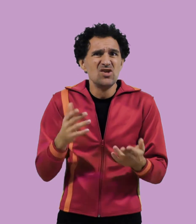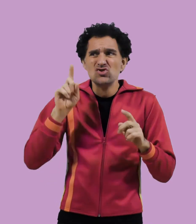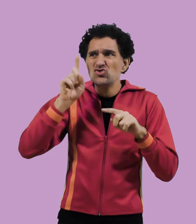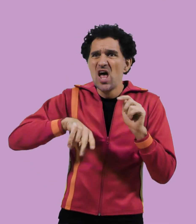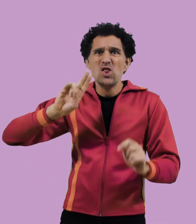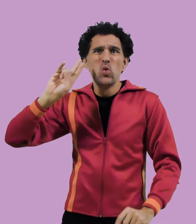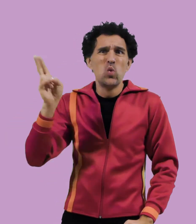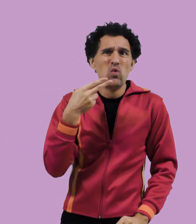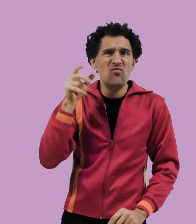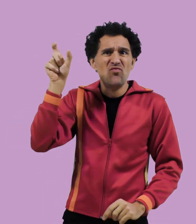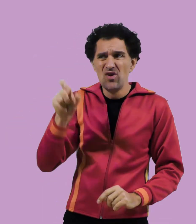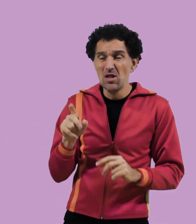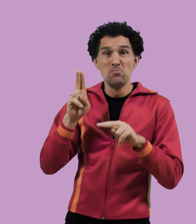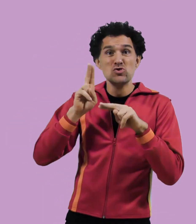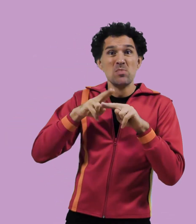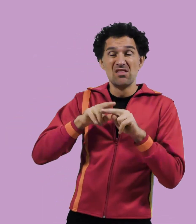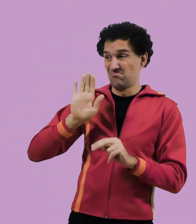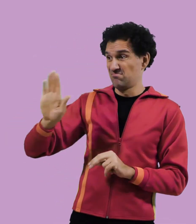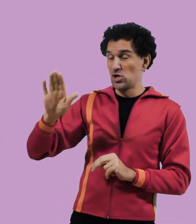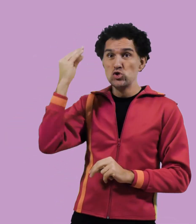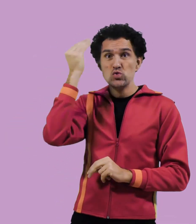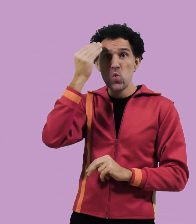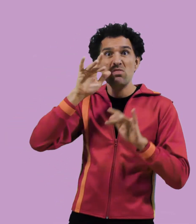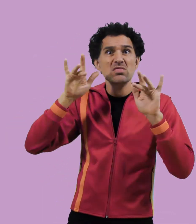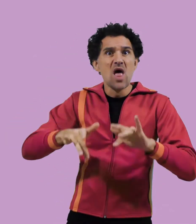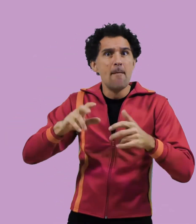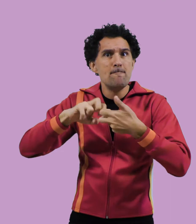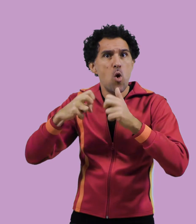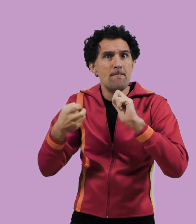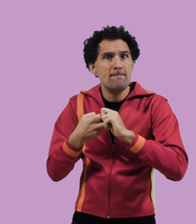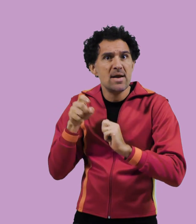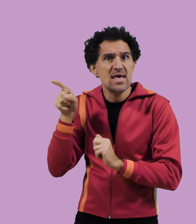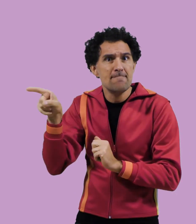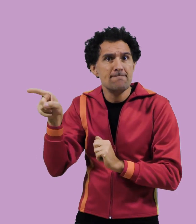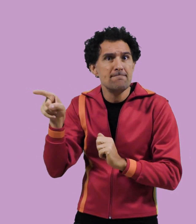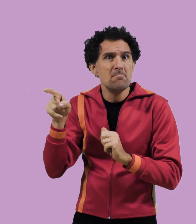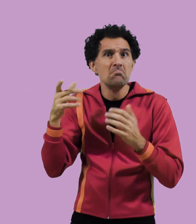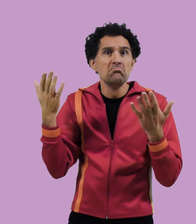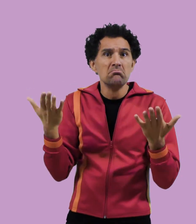Man hat dann eventuell einen schlechten Ruf, in der Schule kann es zu Problemen deswegen kommen,